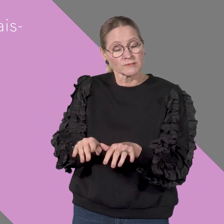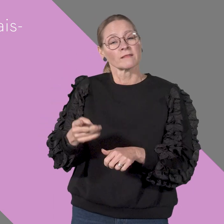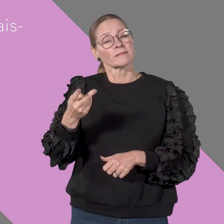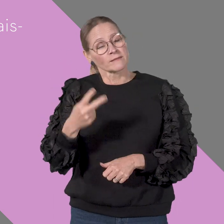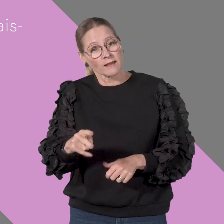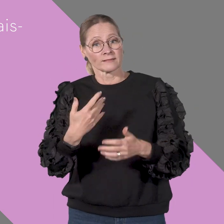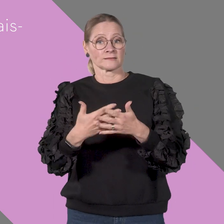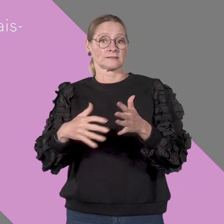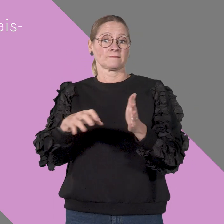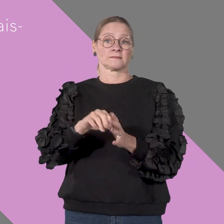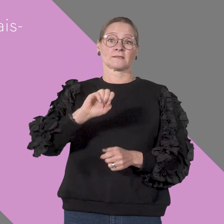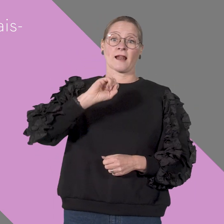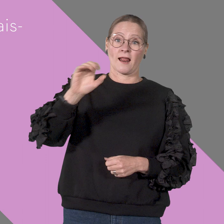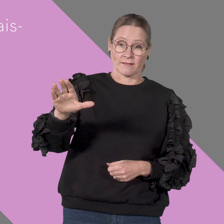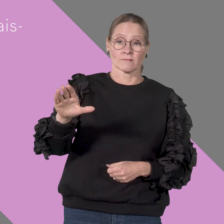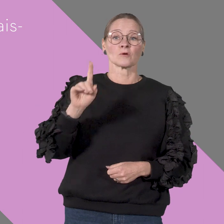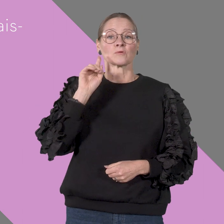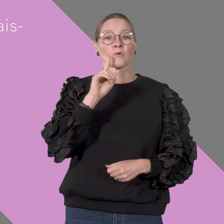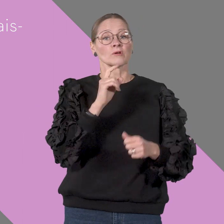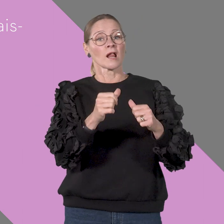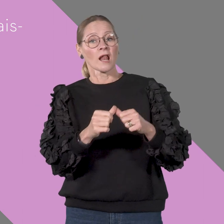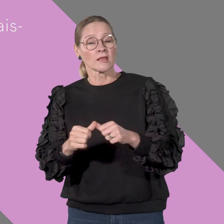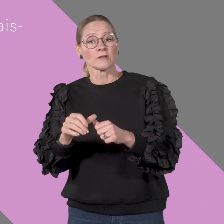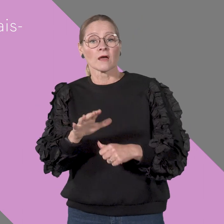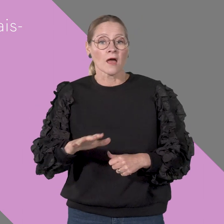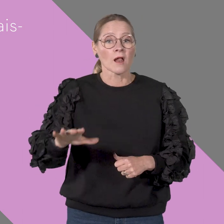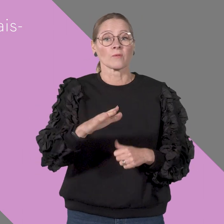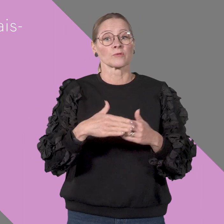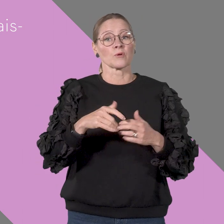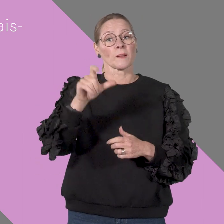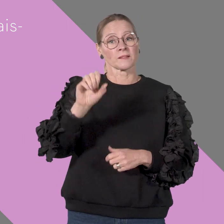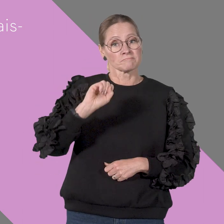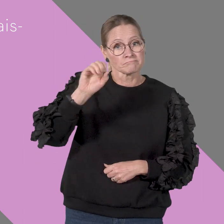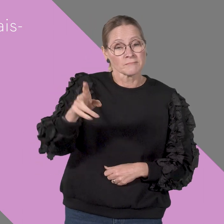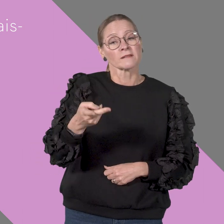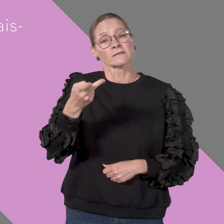tai lähettämällä tekstiviestin joko Kuurojen Liiton aluetyöntekijälle -